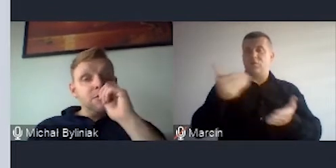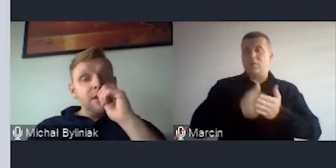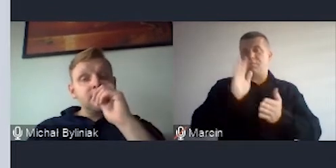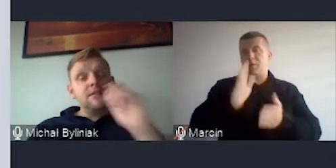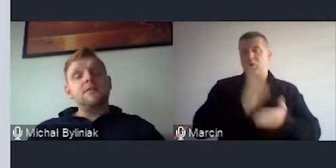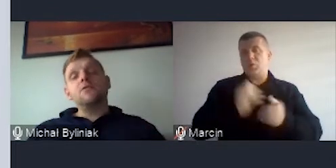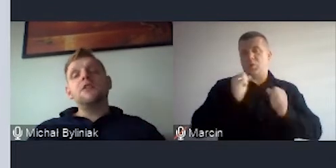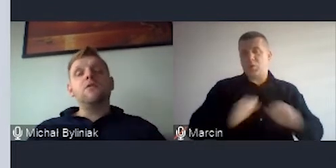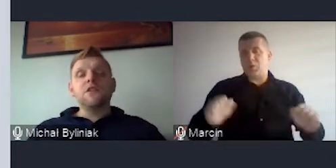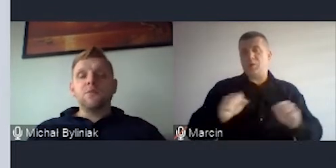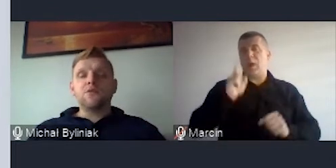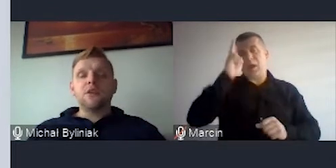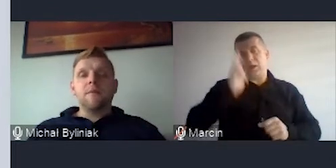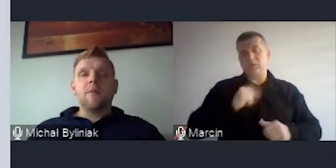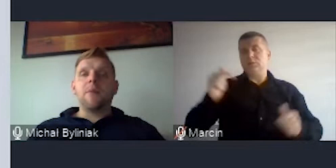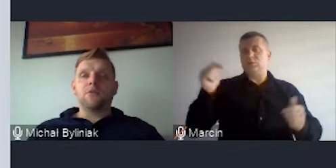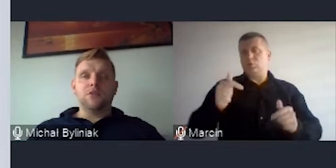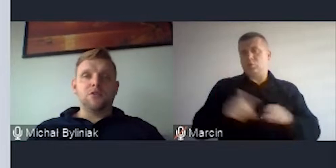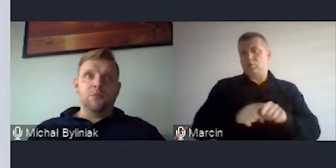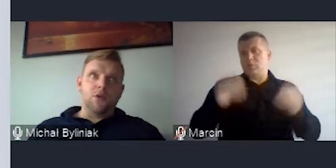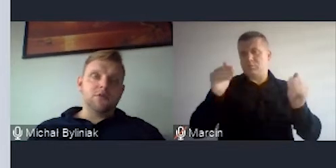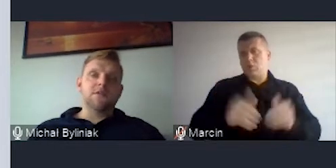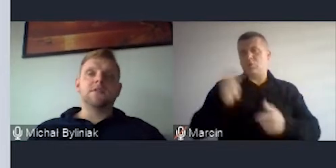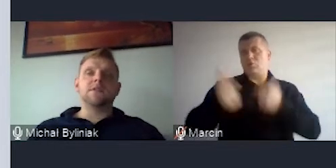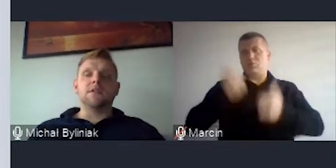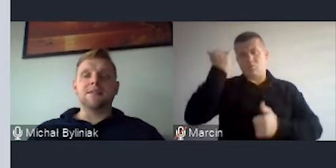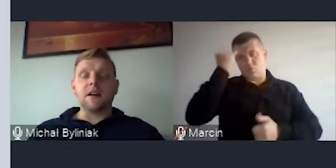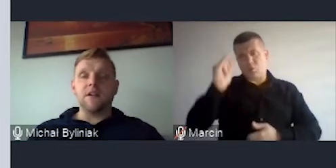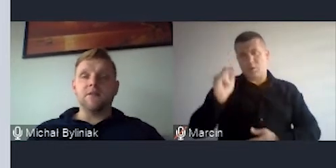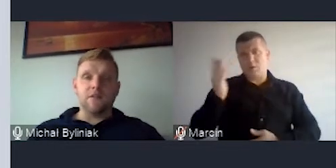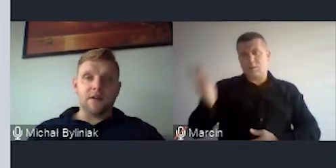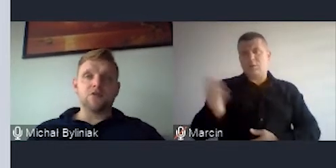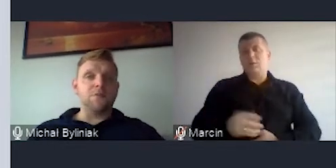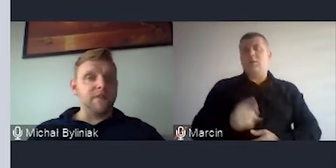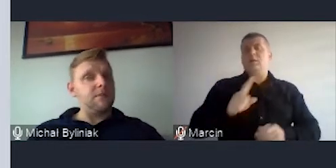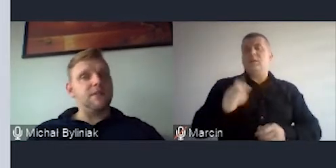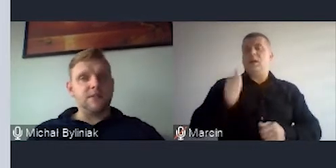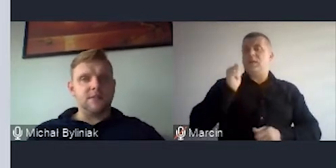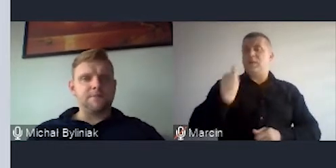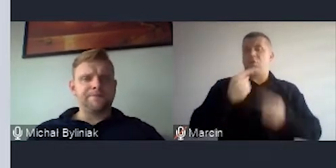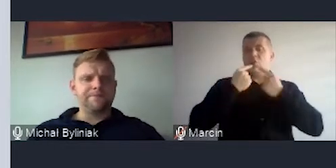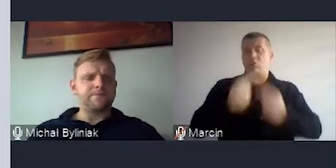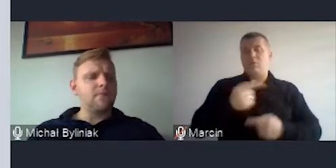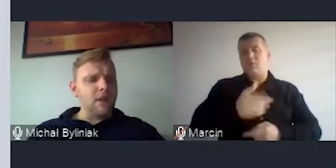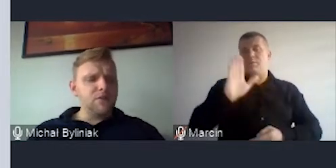natomiast instytucja również może popełnić błąd, więc za kwalifikowalność odpowiada beneficjent.